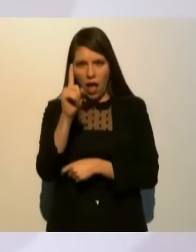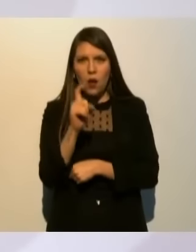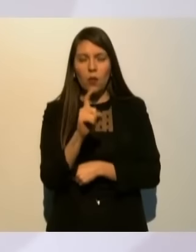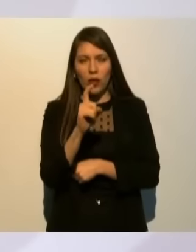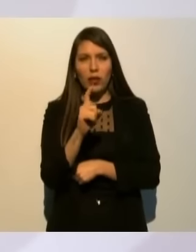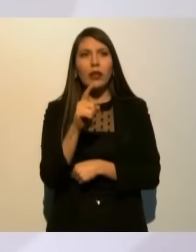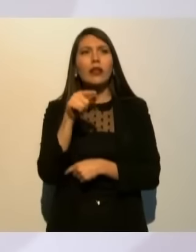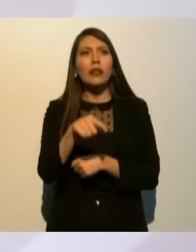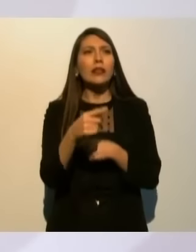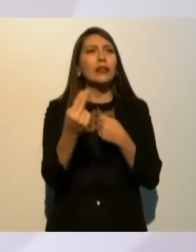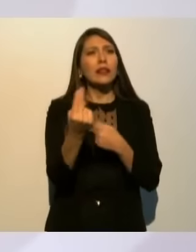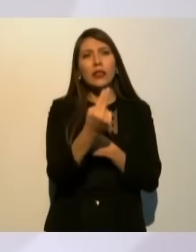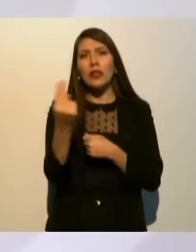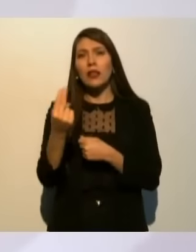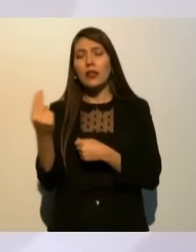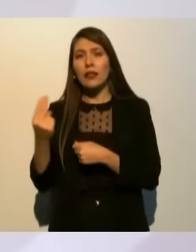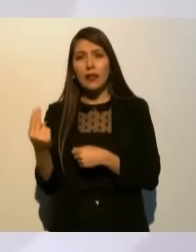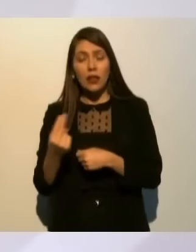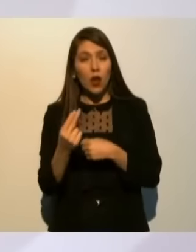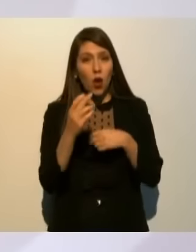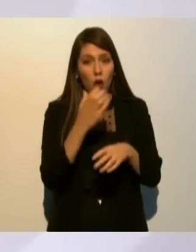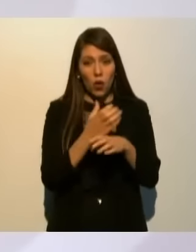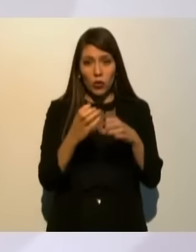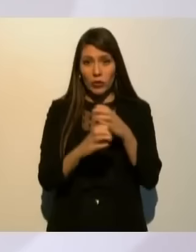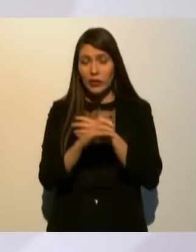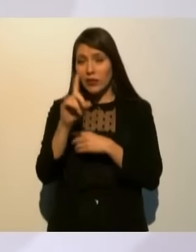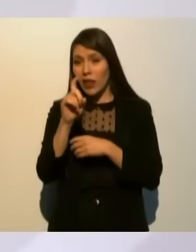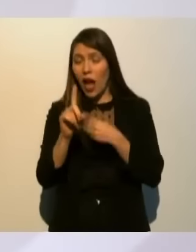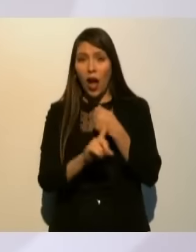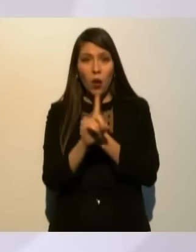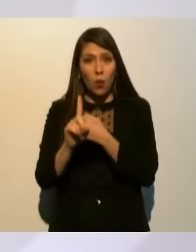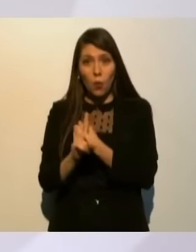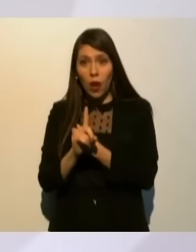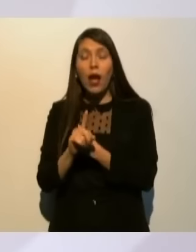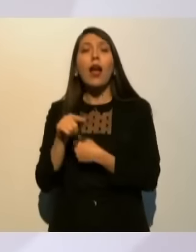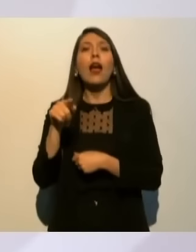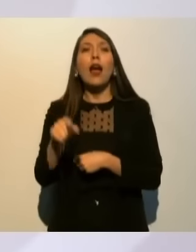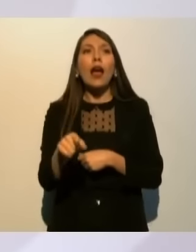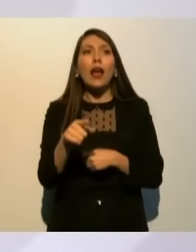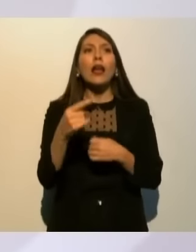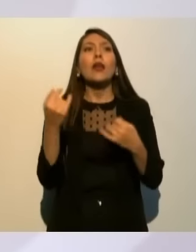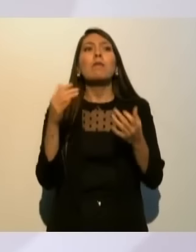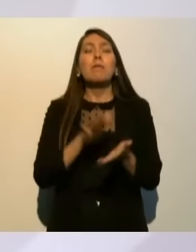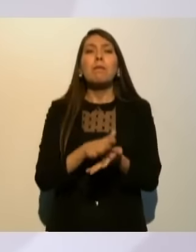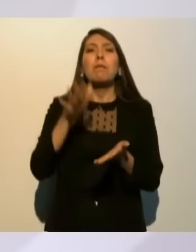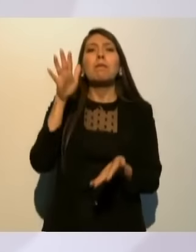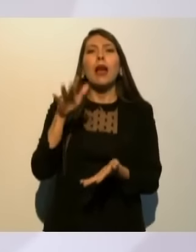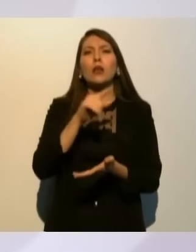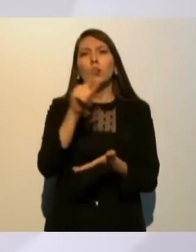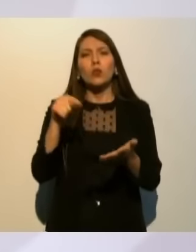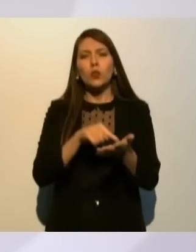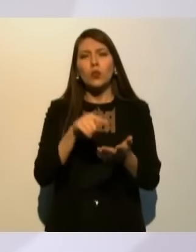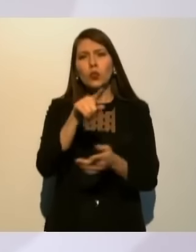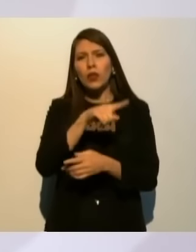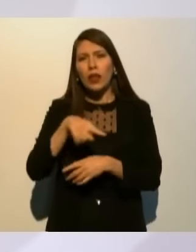en particular de aquellas zonas que cuentan con una mayor escasez de agua y también de aquellas